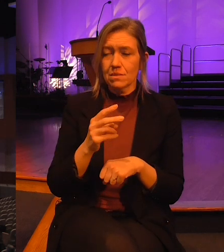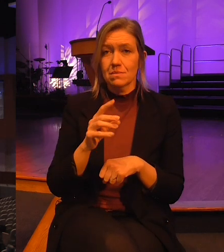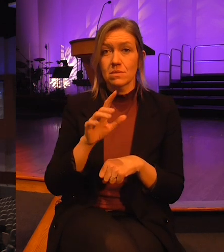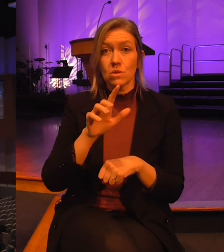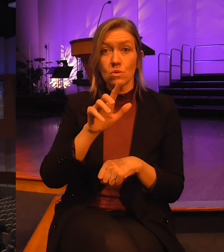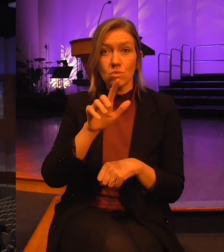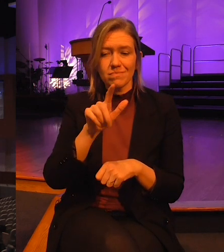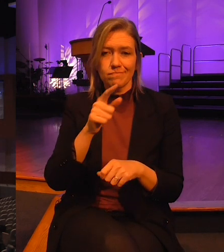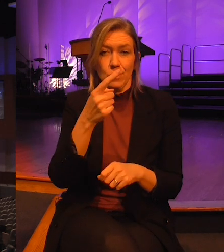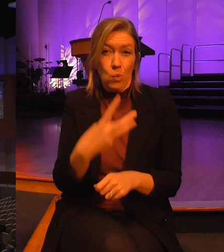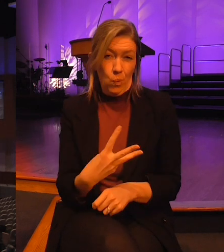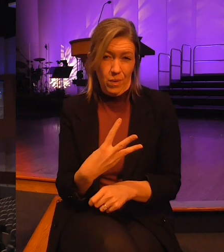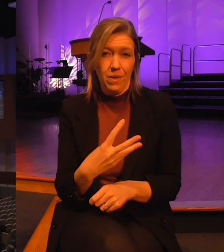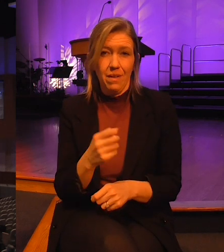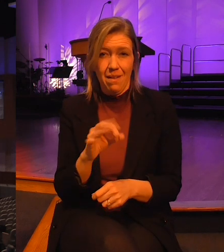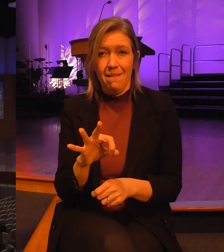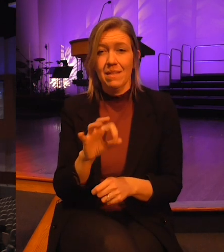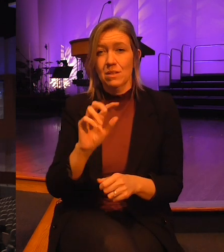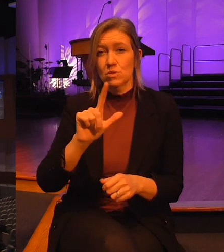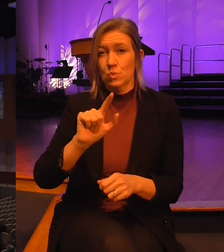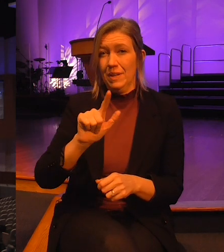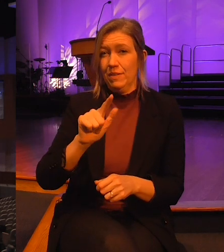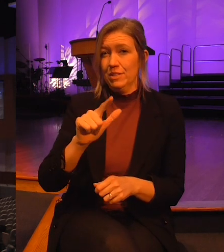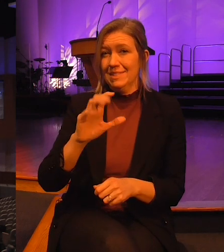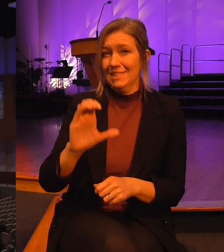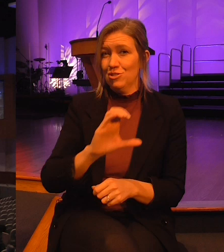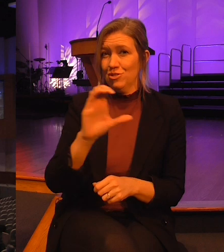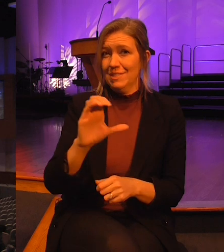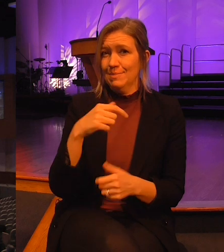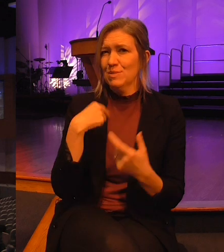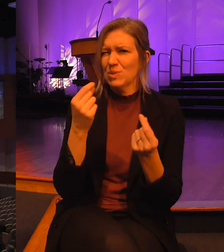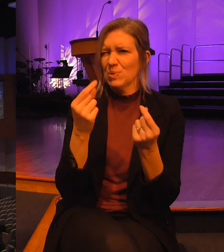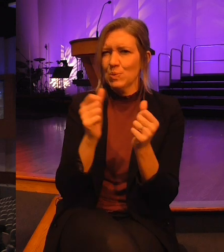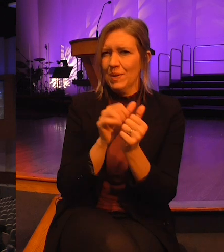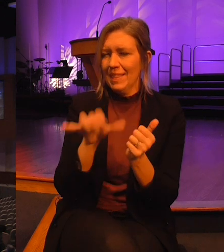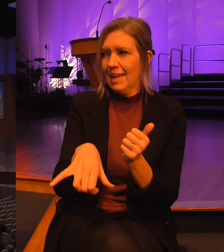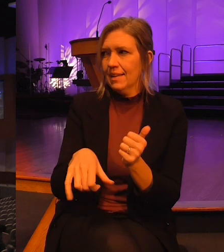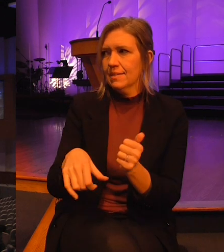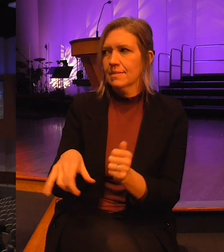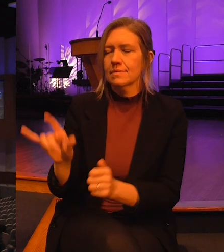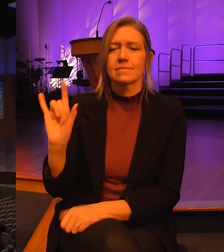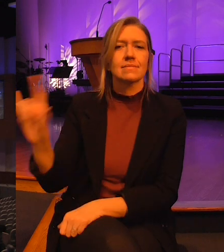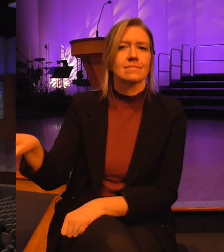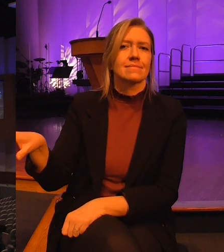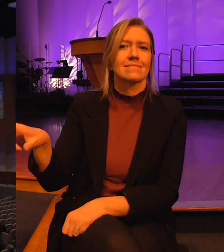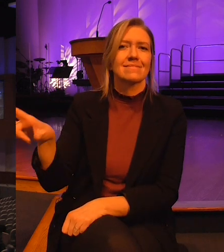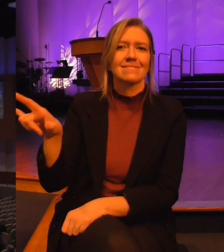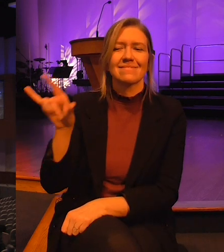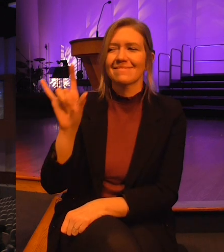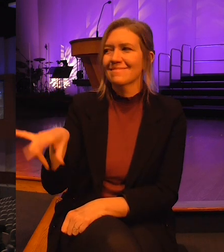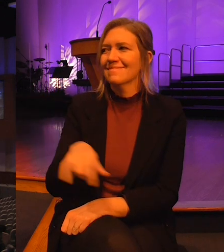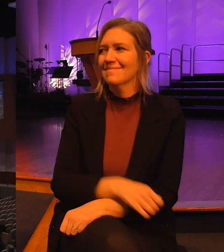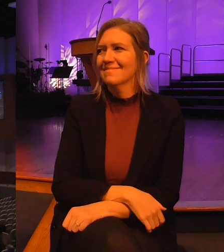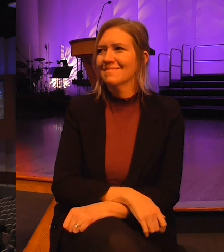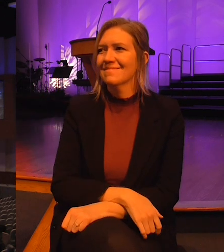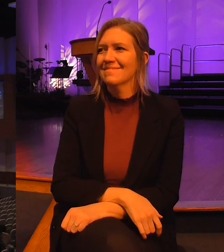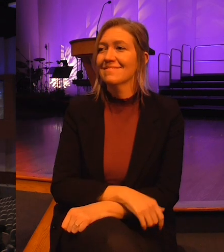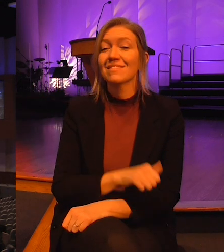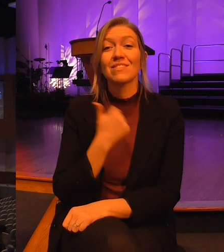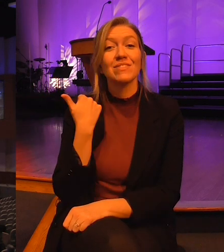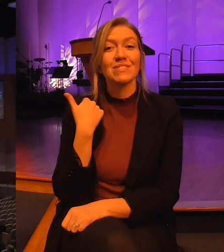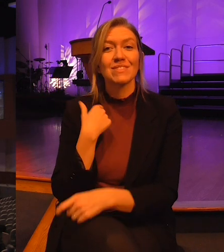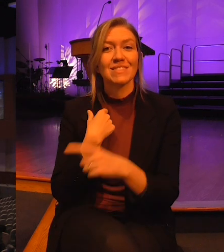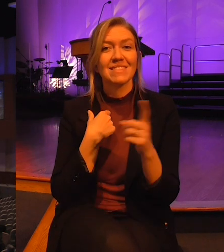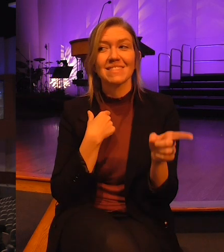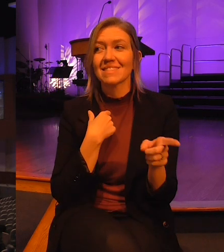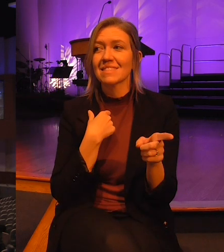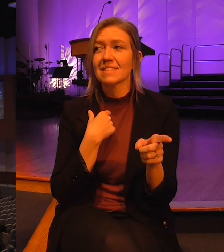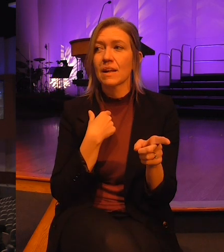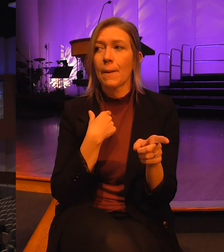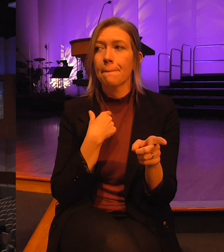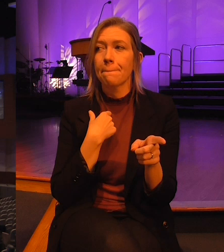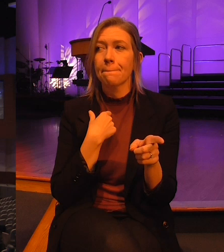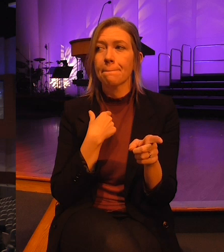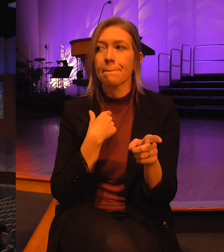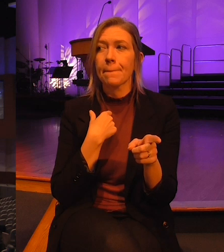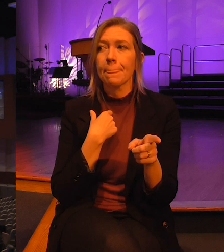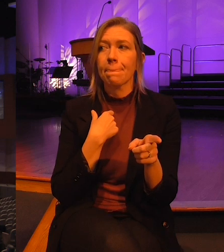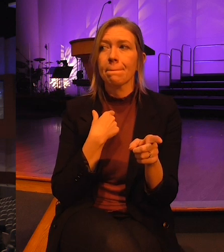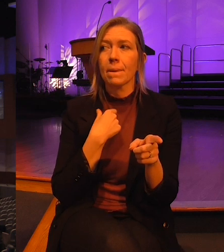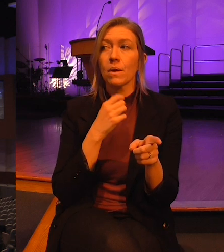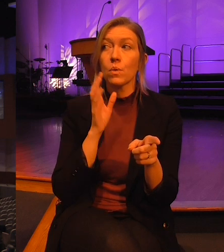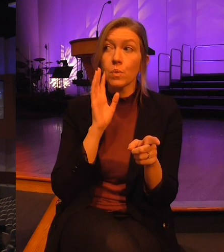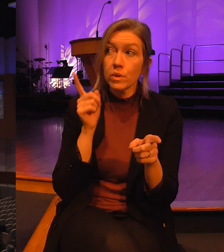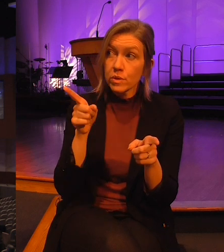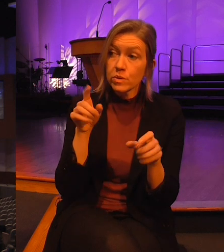voy ? que ver con esto Te amo Colleen alguien más sí, harás